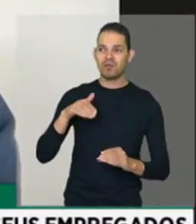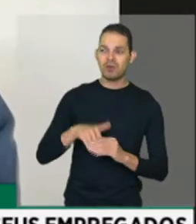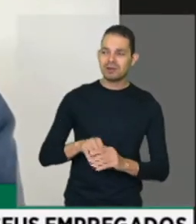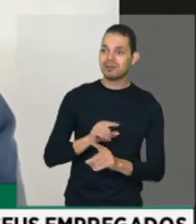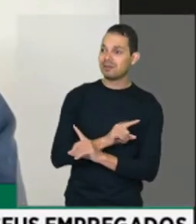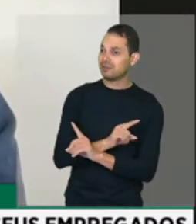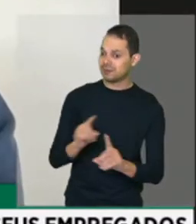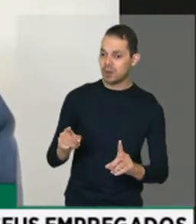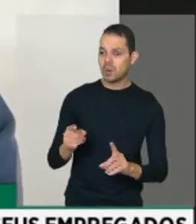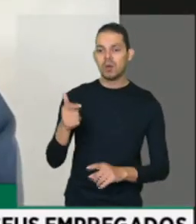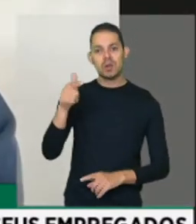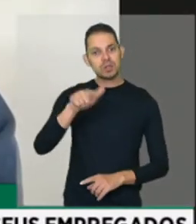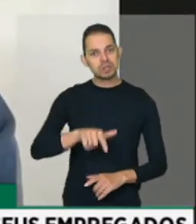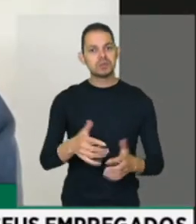PRESIDENTE, ENCAMINHA NÃO. EU QUERO MAIS UMA VEZ FAZER UM